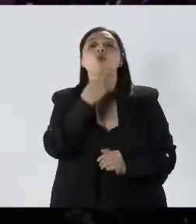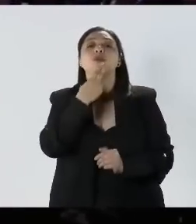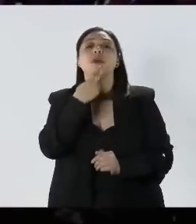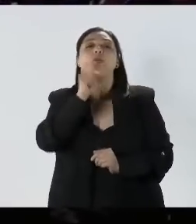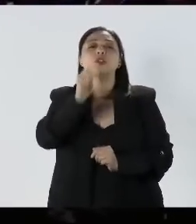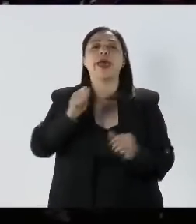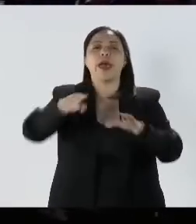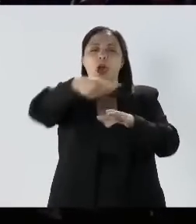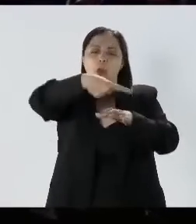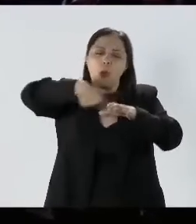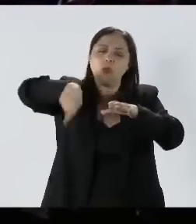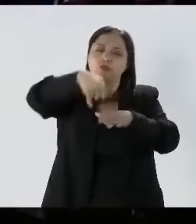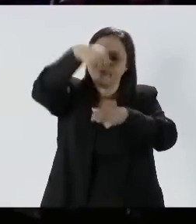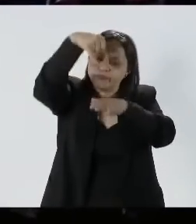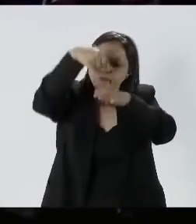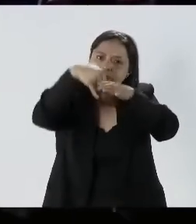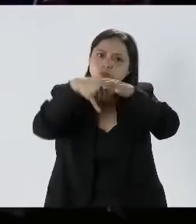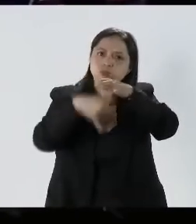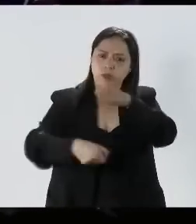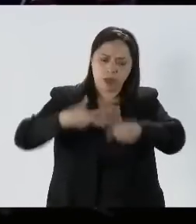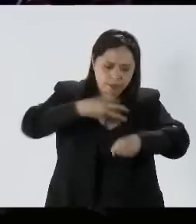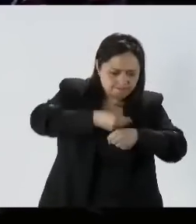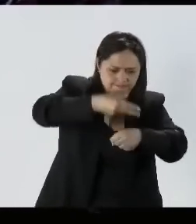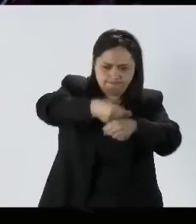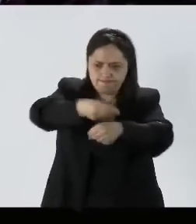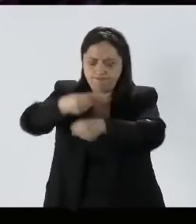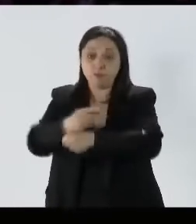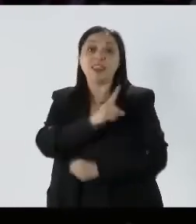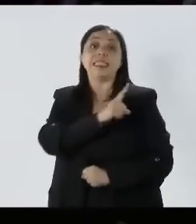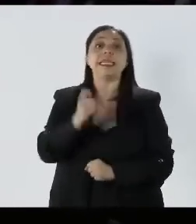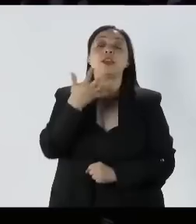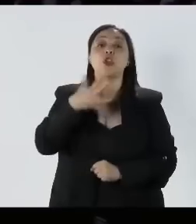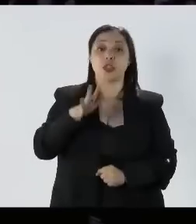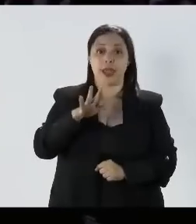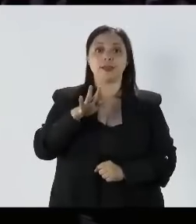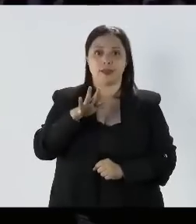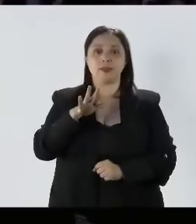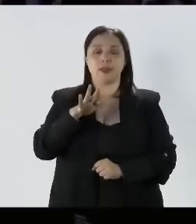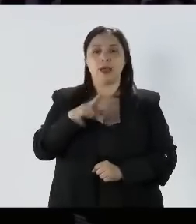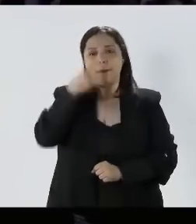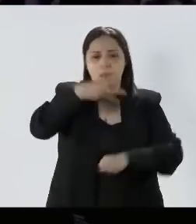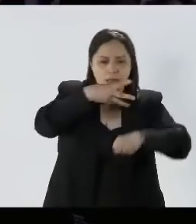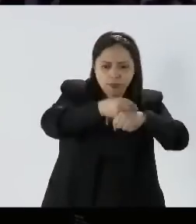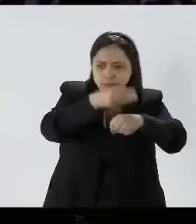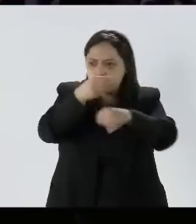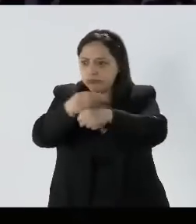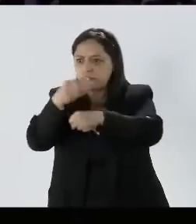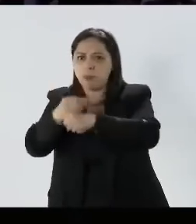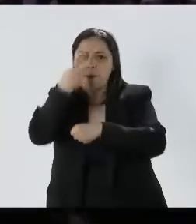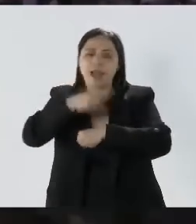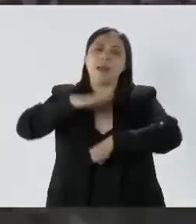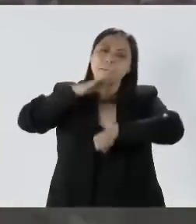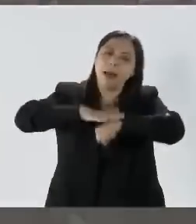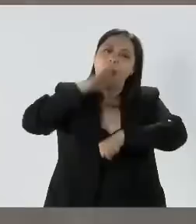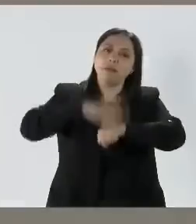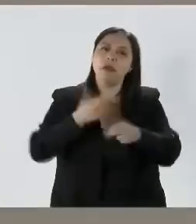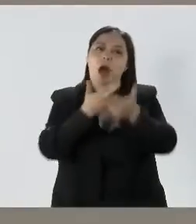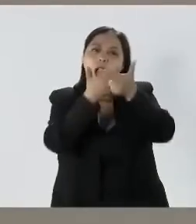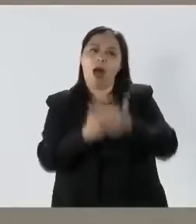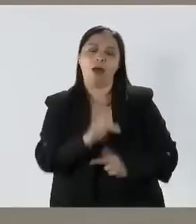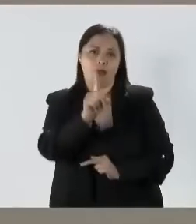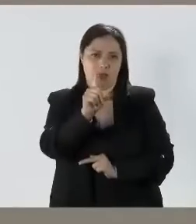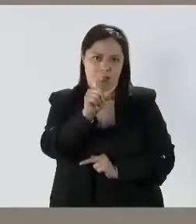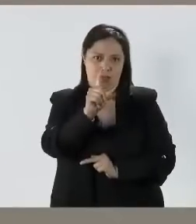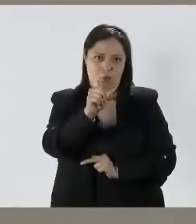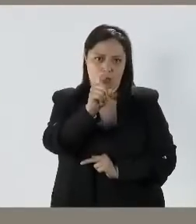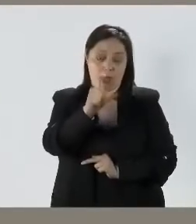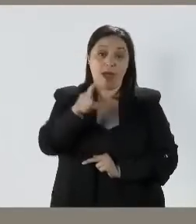año vamos a rehabilitar 110 pozos para aumentar el agua disponible Y en donde las aguas subterráneas